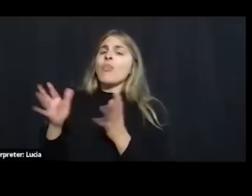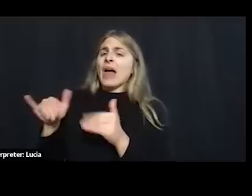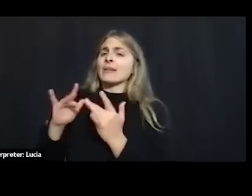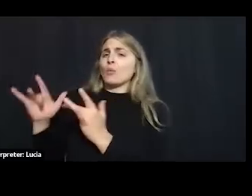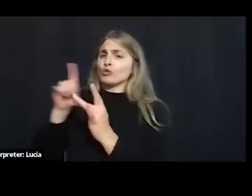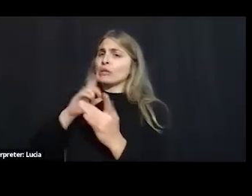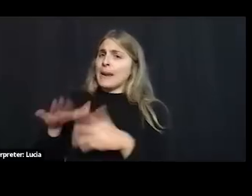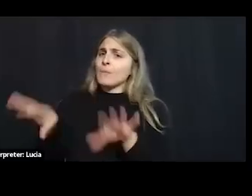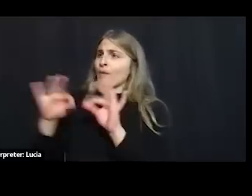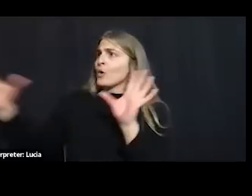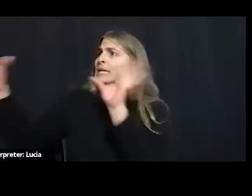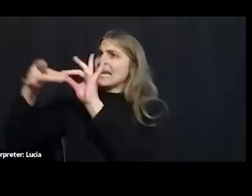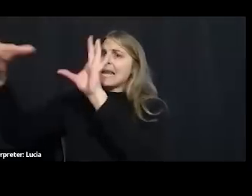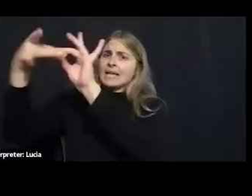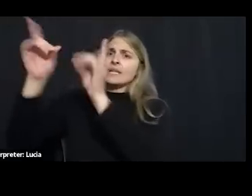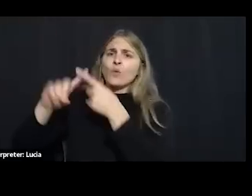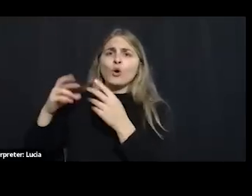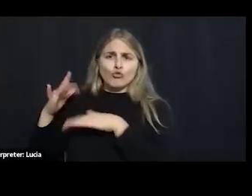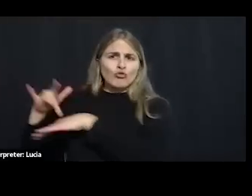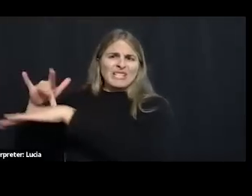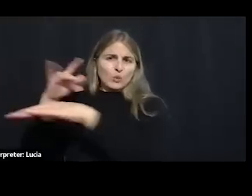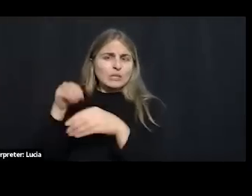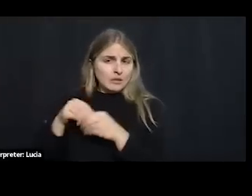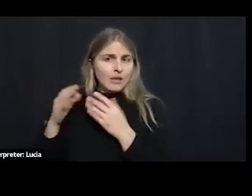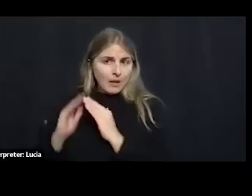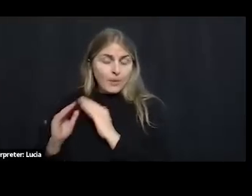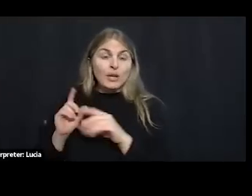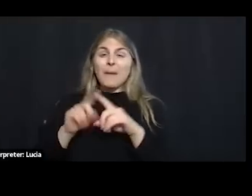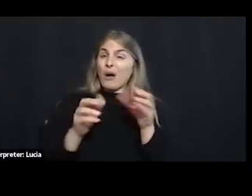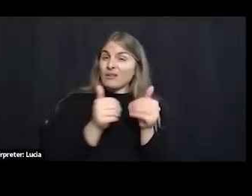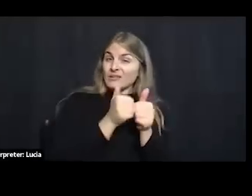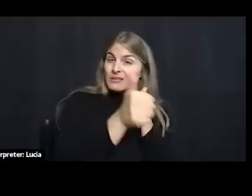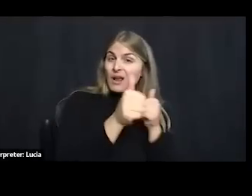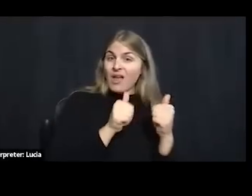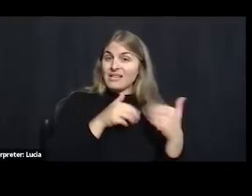y recursos para participar ampliamente en sus comunidades, pero los apoyos distales jugaron un papel beneficioso